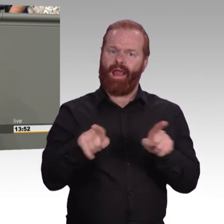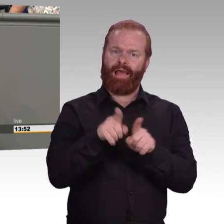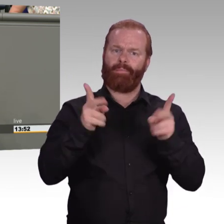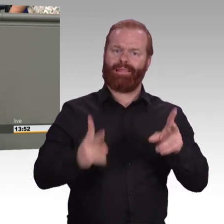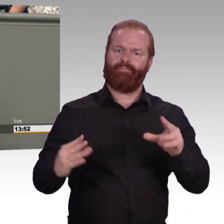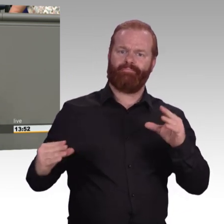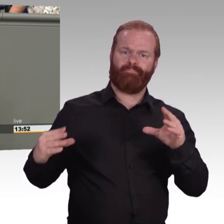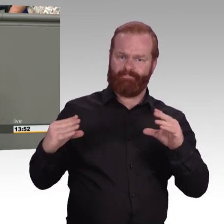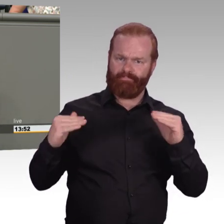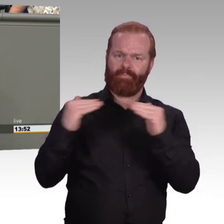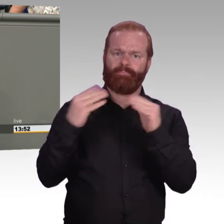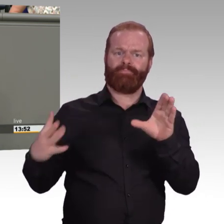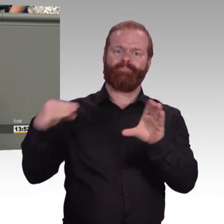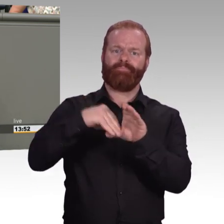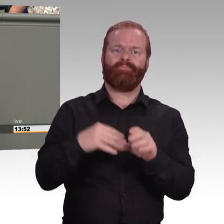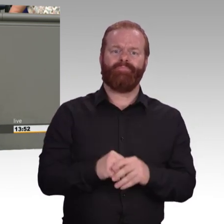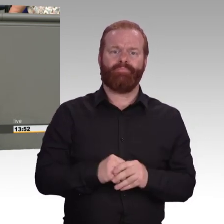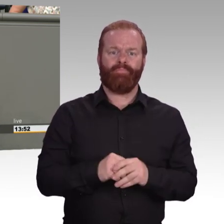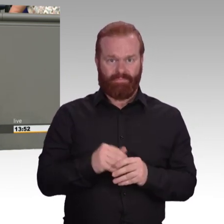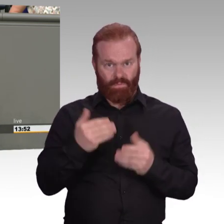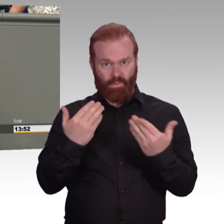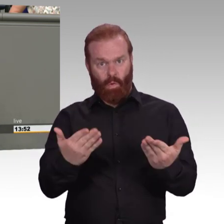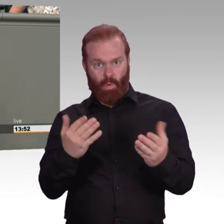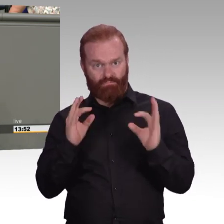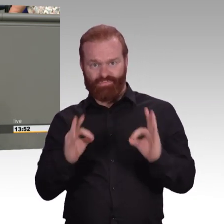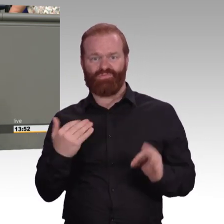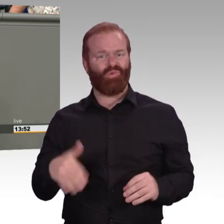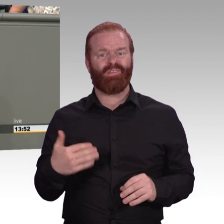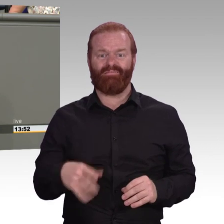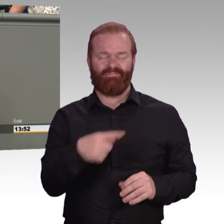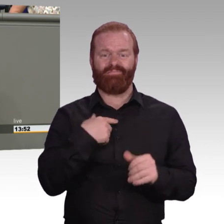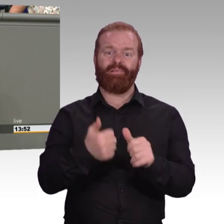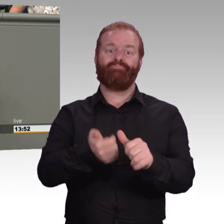sie spielen gar im Asylverfahren de facto kaum eine Rolle und das geht auch nicht!